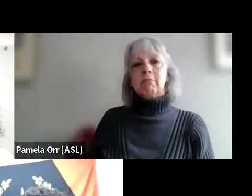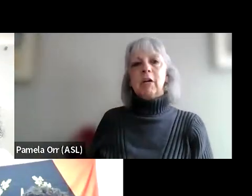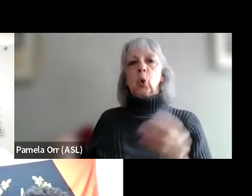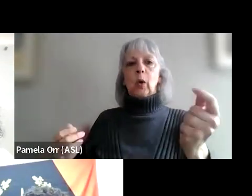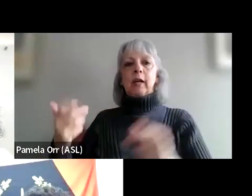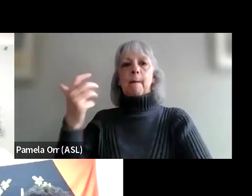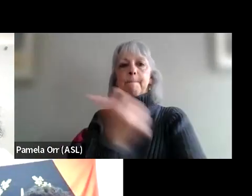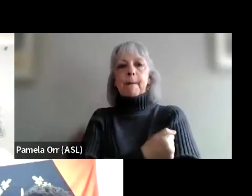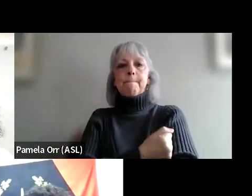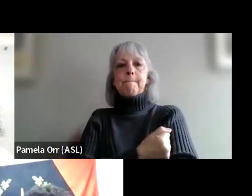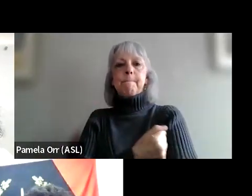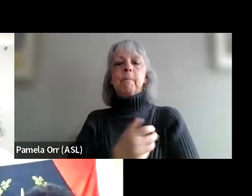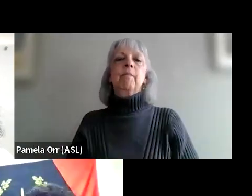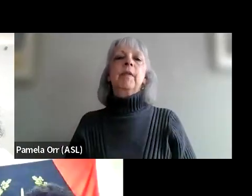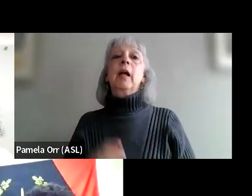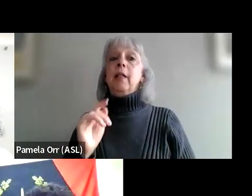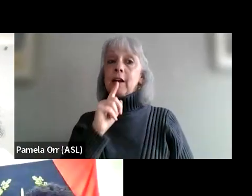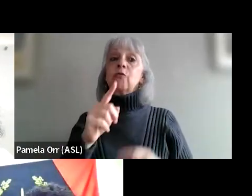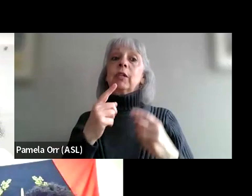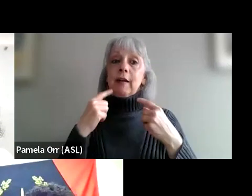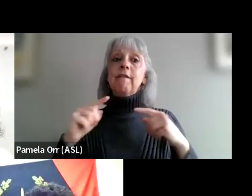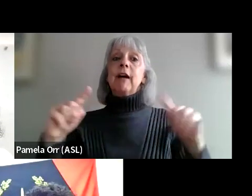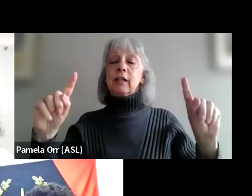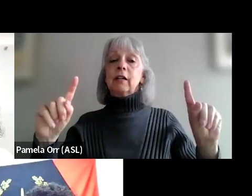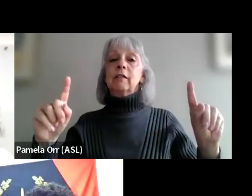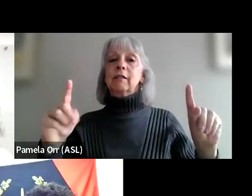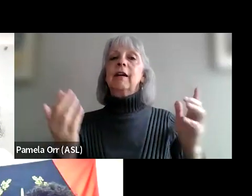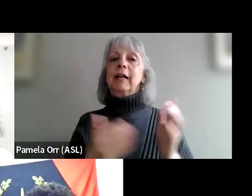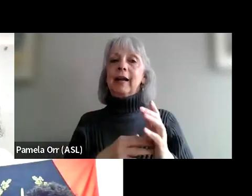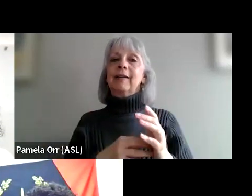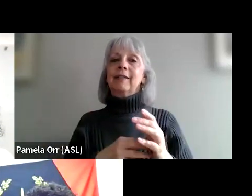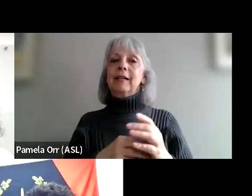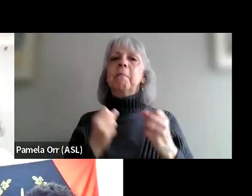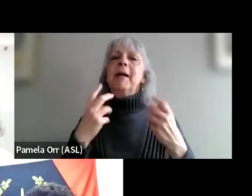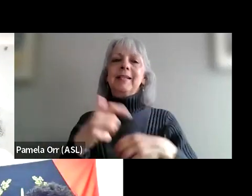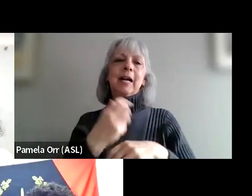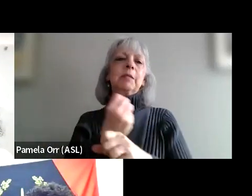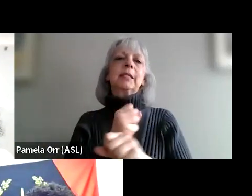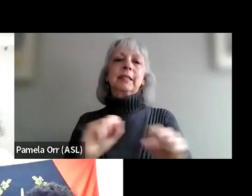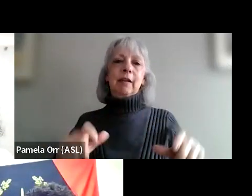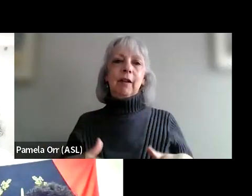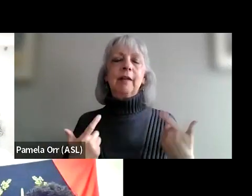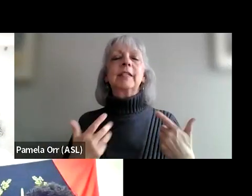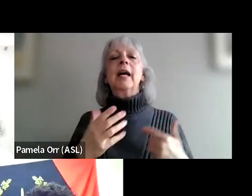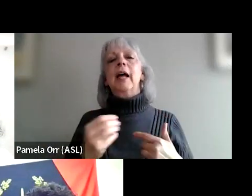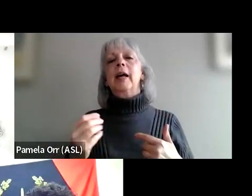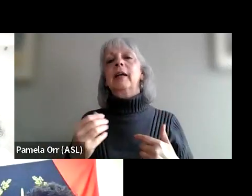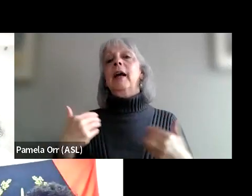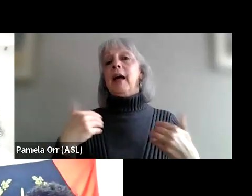Ahora, eso también es muy efectivo. Recuerden que es un método probado. Y como viene en dosis ligeramente menores,